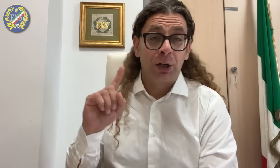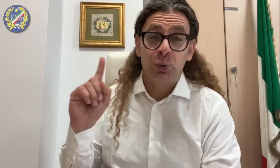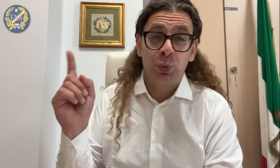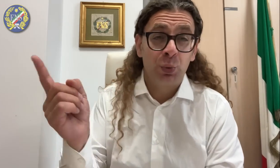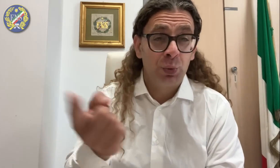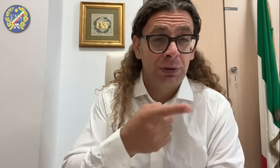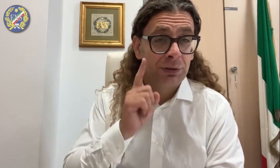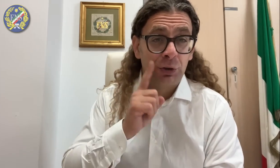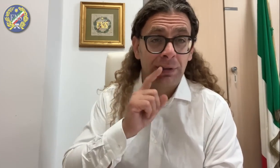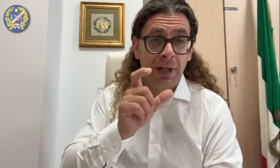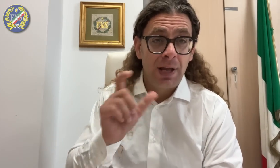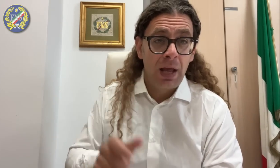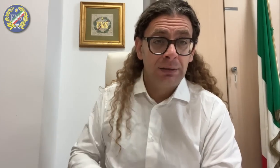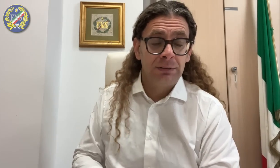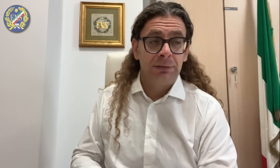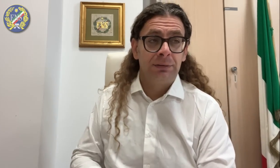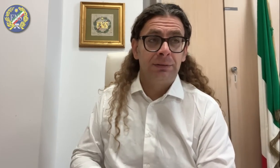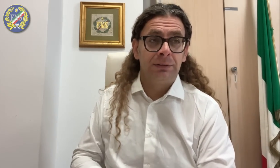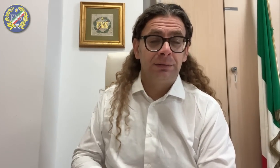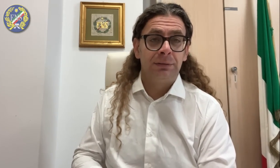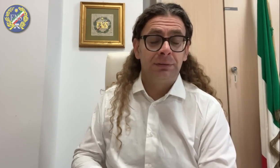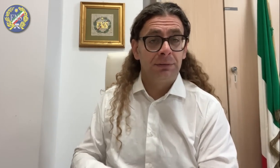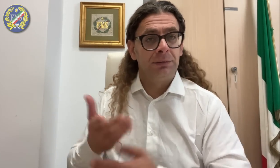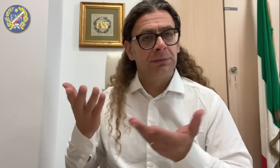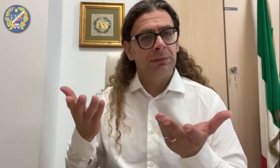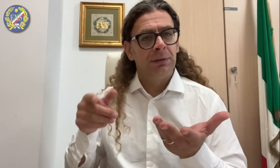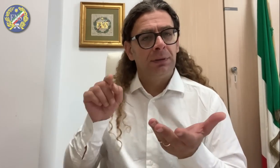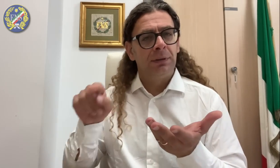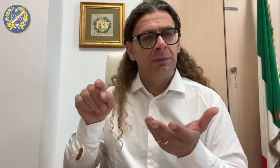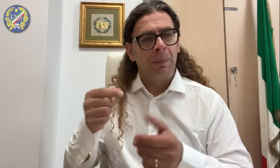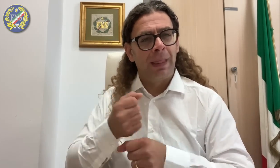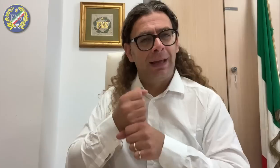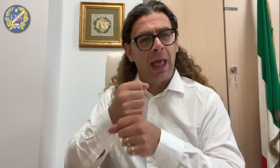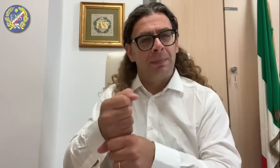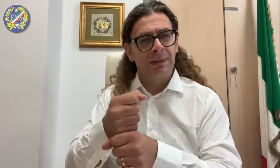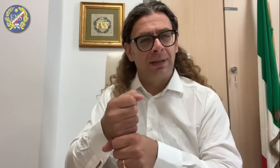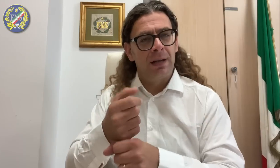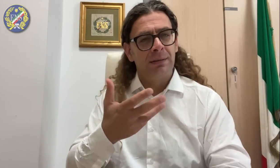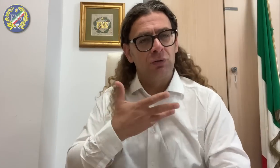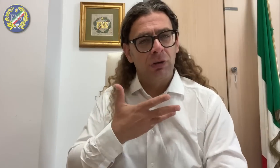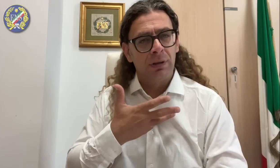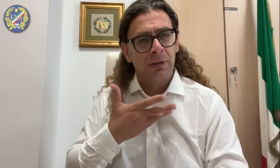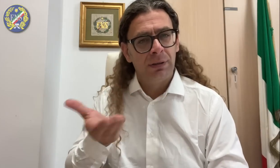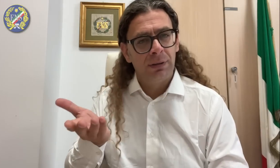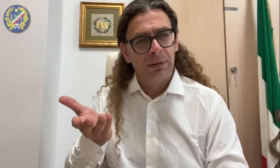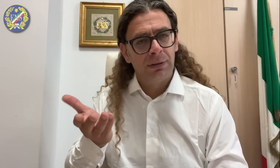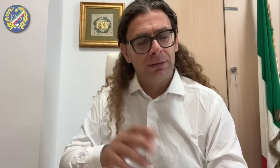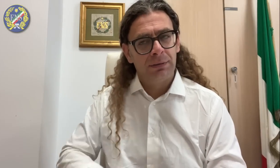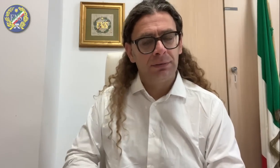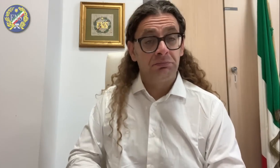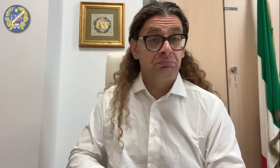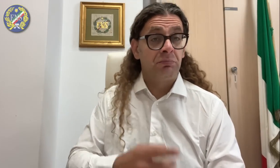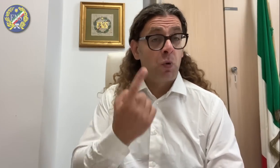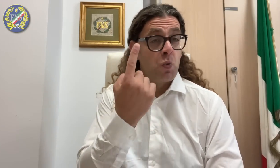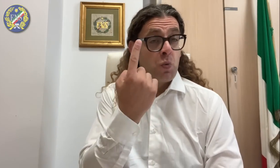di tematiche, lo faccio nell’interesse di tutti i sordi italiani, questo a testimonianza del fatto che esiste una rappresentanza.